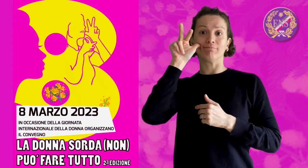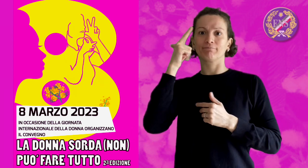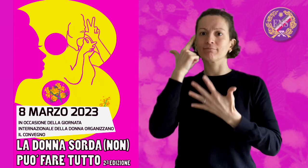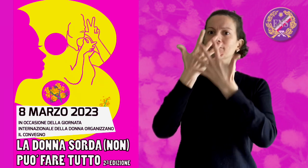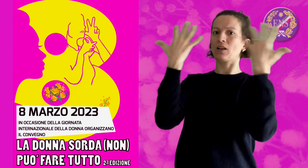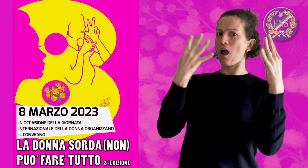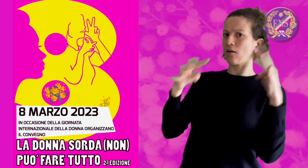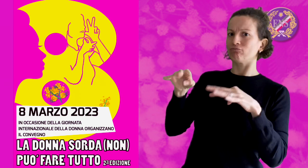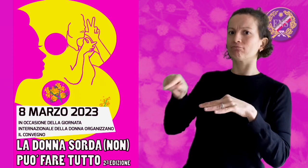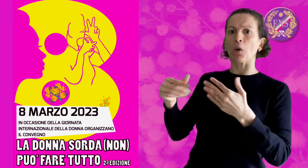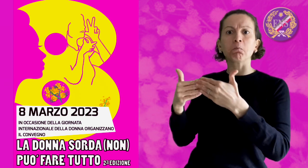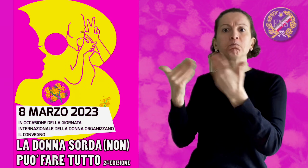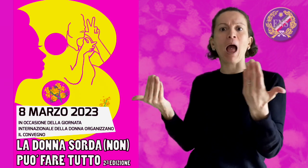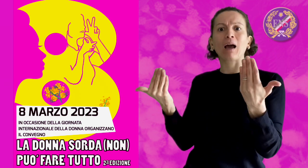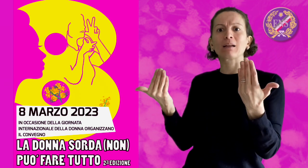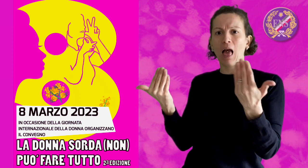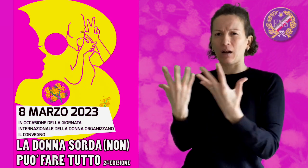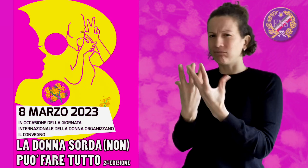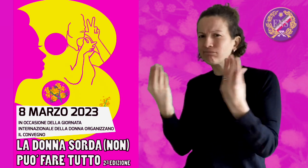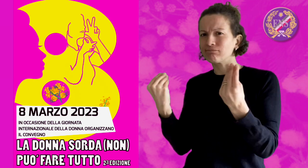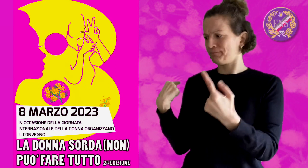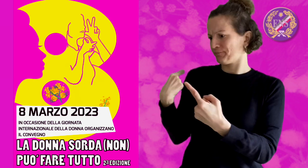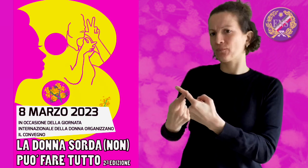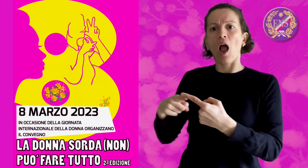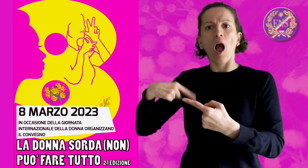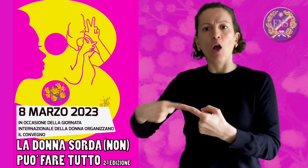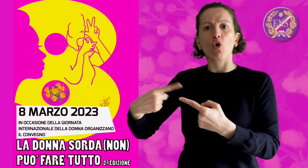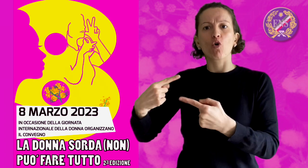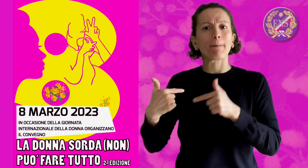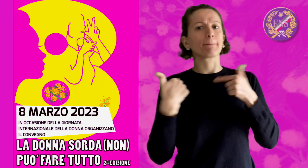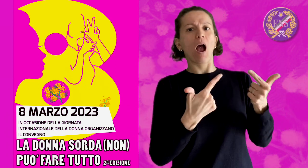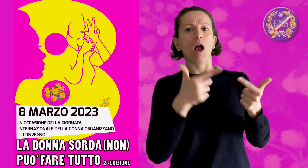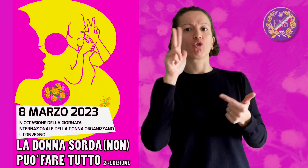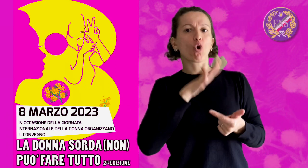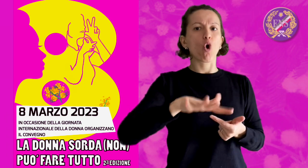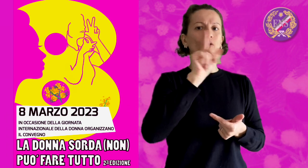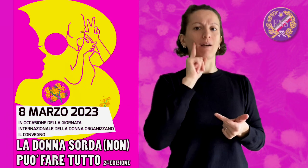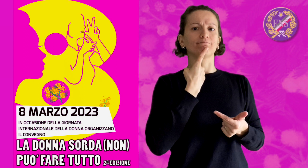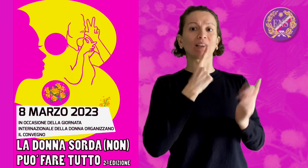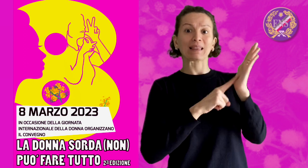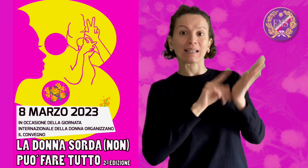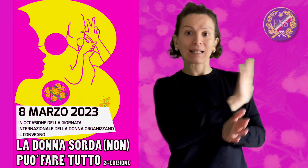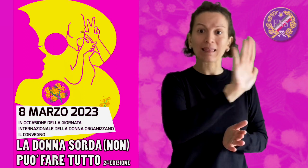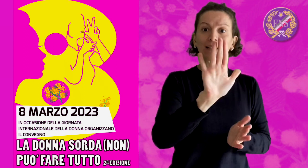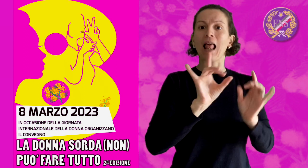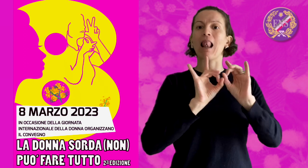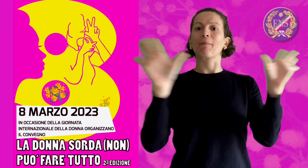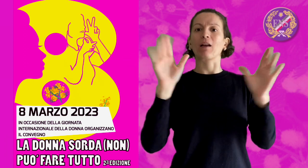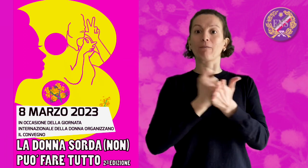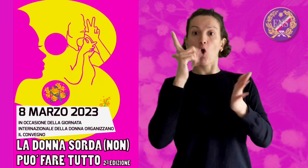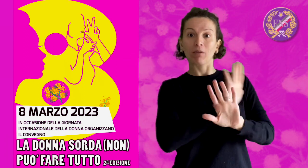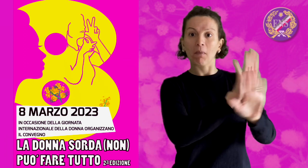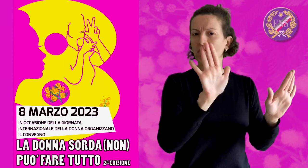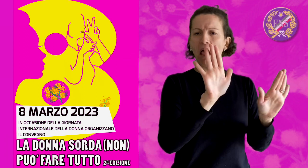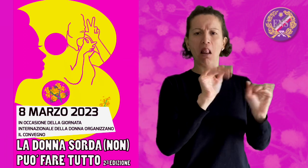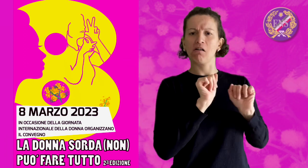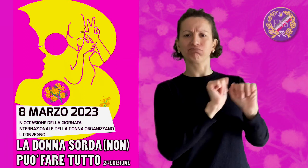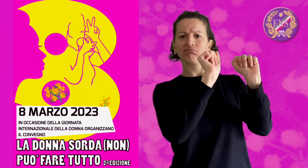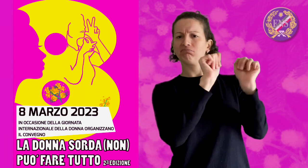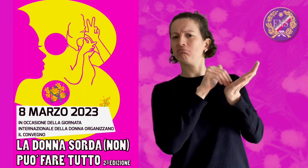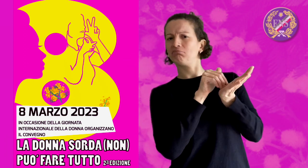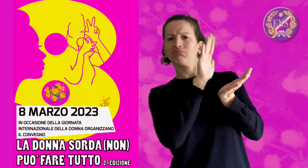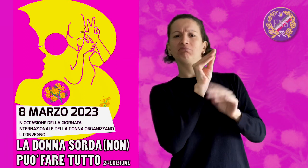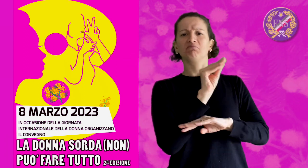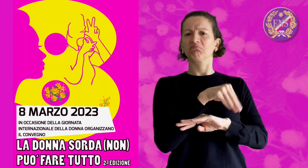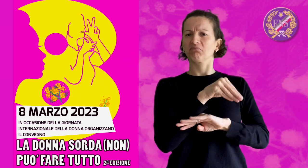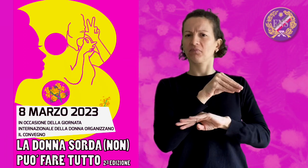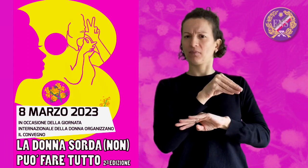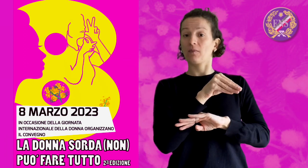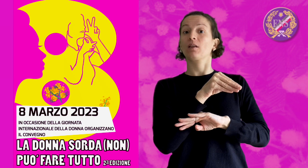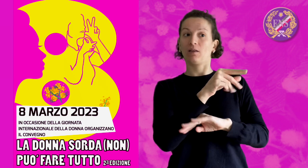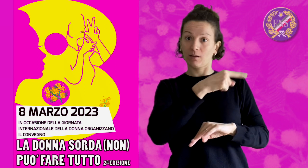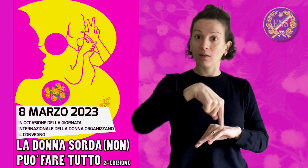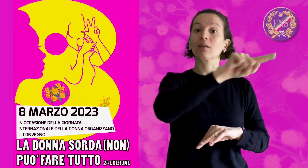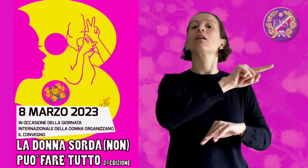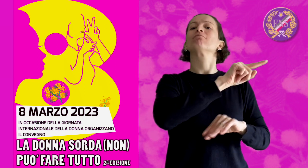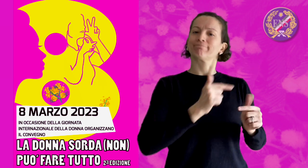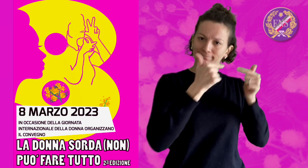facendo luce sulle tante barriere che ancora oggi negano i diritti e le libertà fondamentali delle donne sorde